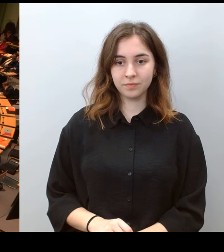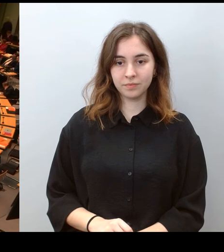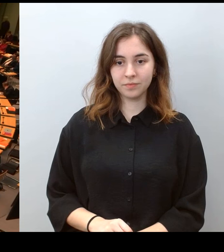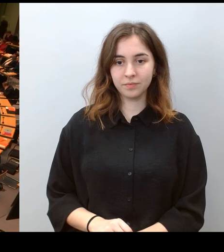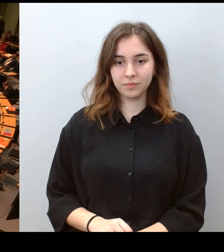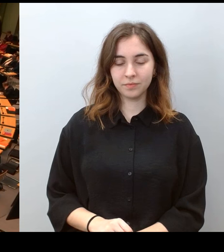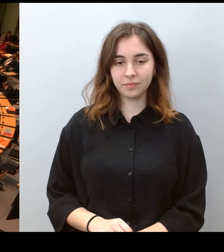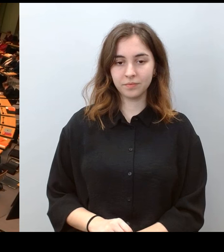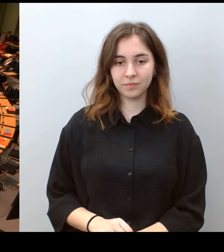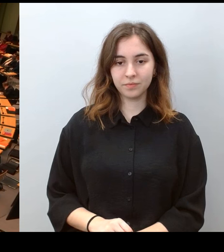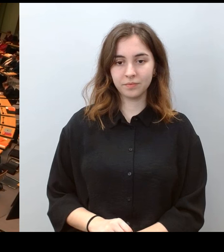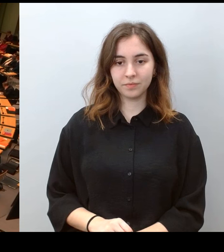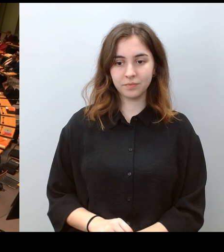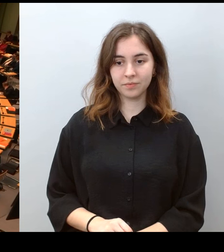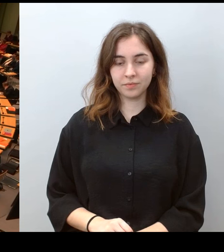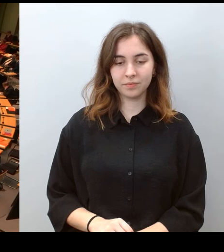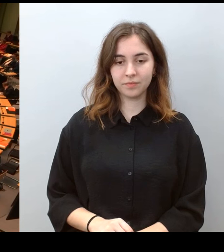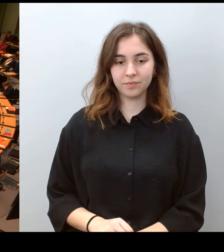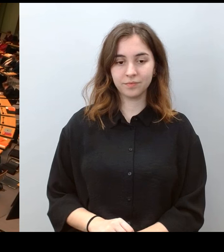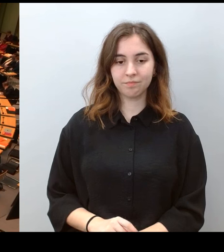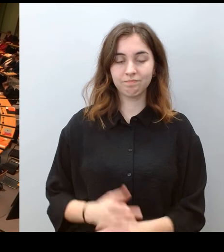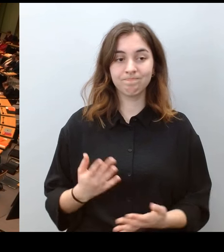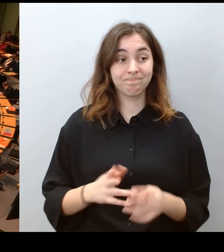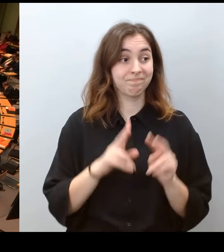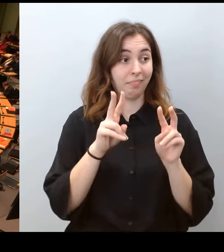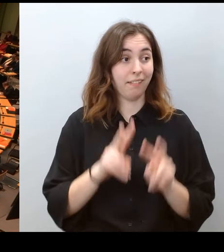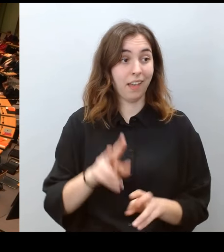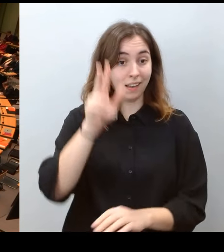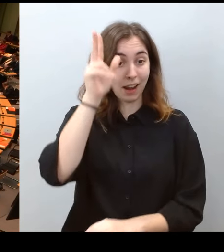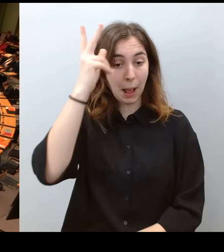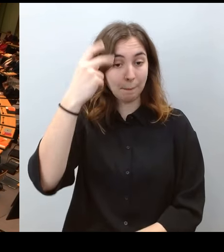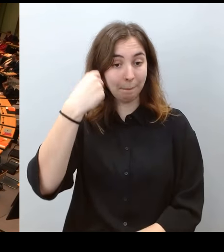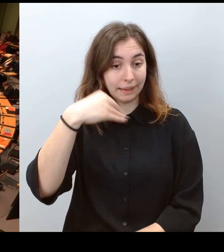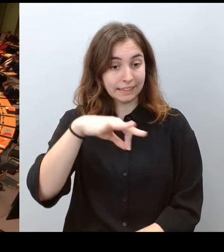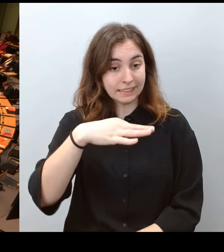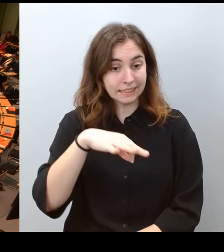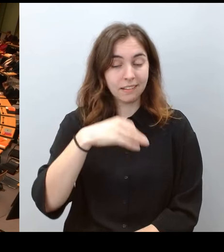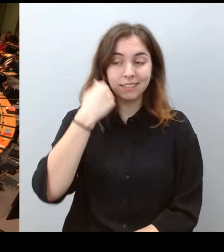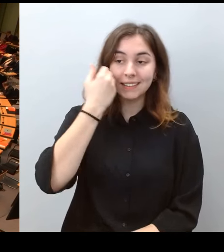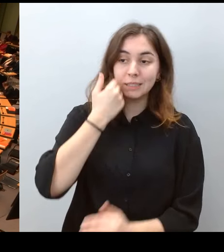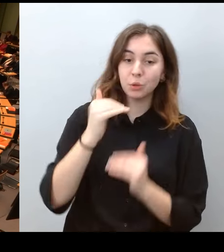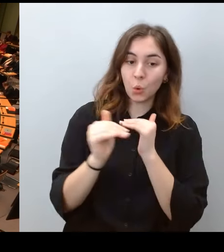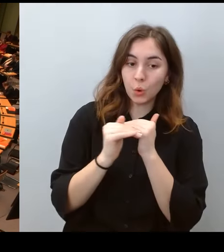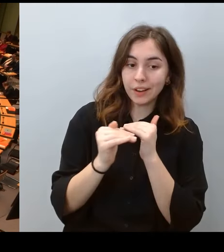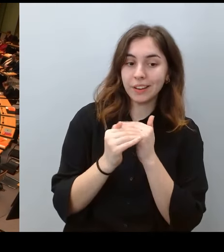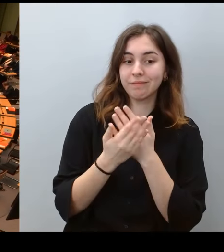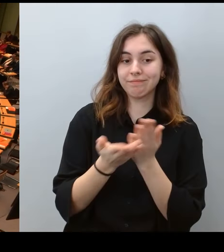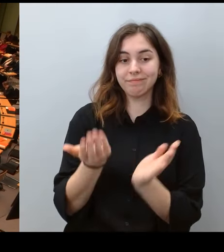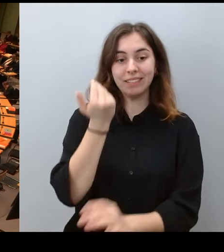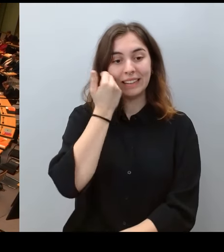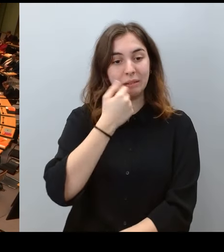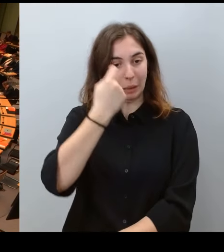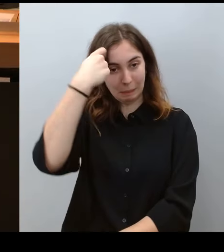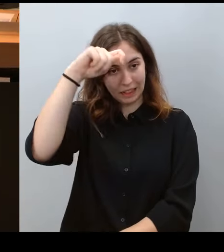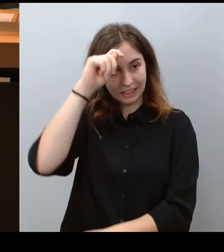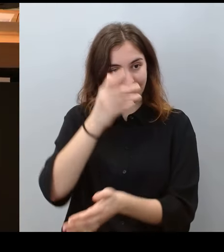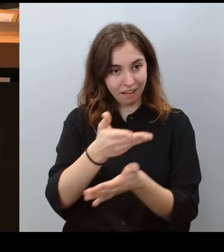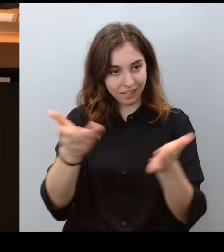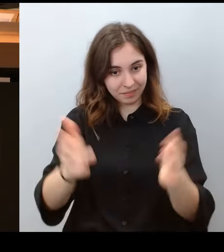Sehr geehrter Herr Präsident! Liebe Kolleginnen und Kollegen! Liebe Berlinerinnen und Berliner! Wer in Berlin in Armut lebt, den begleitet